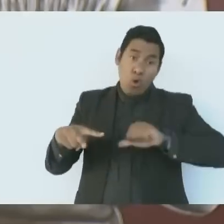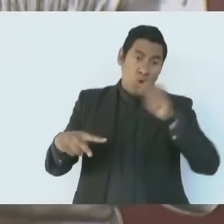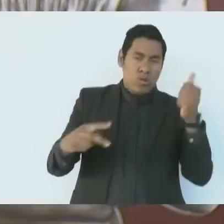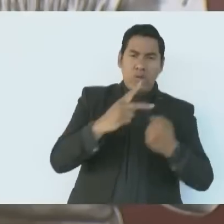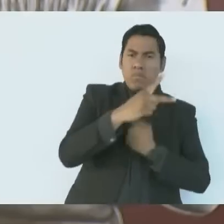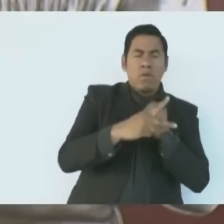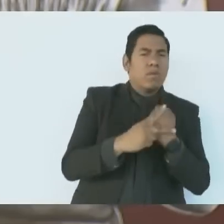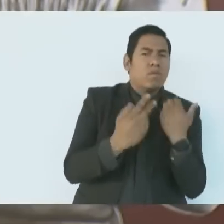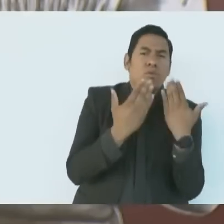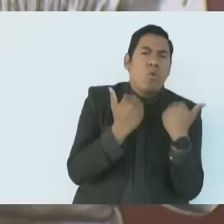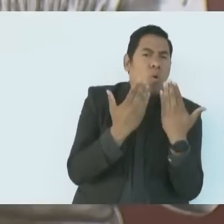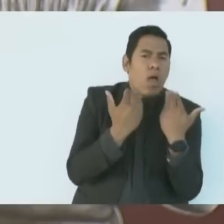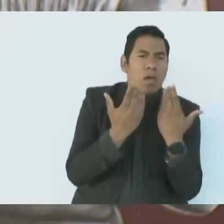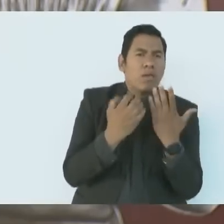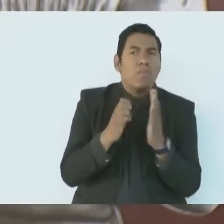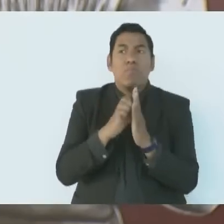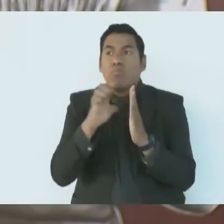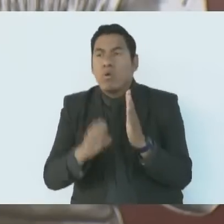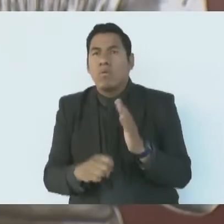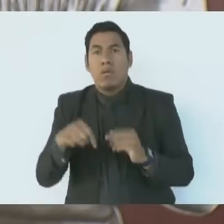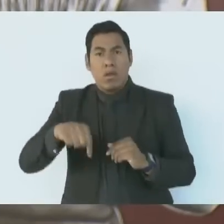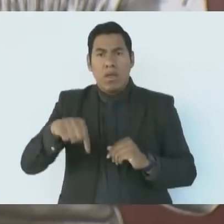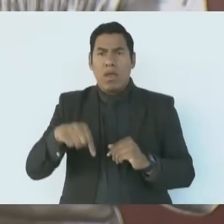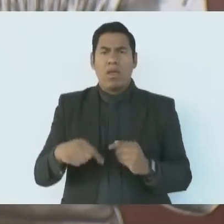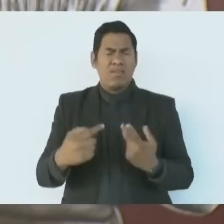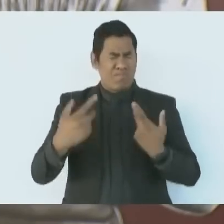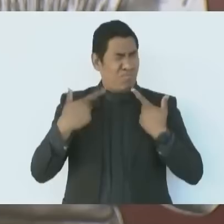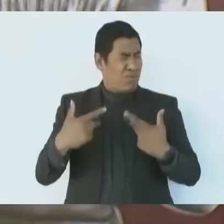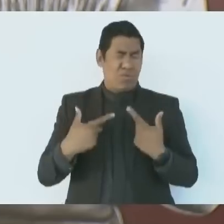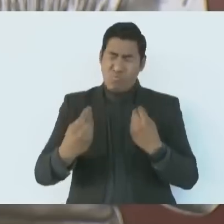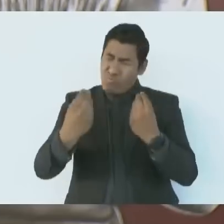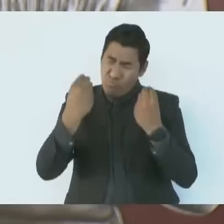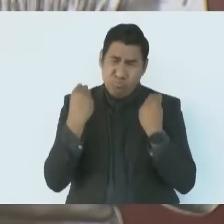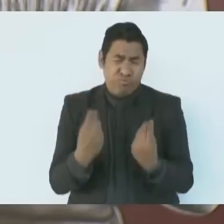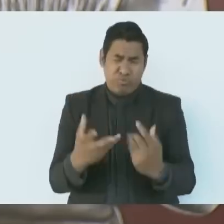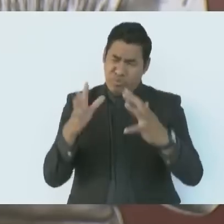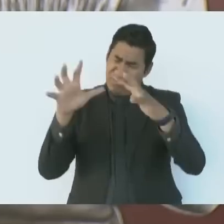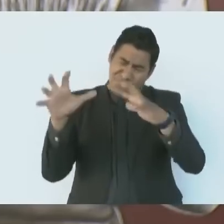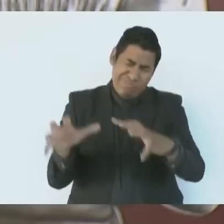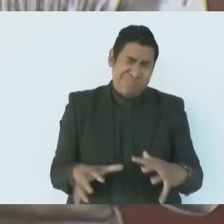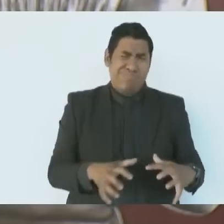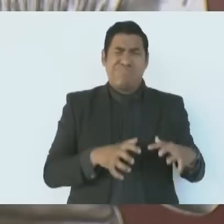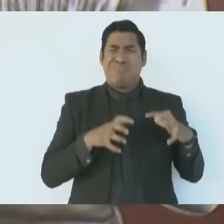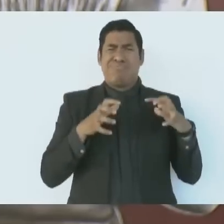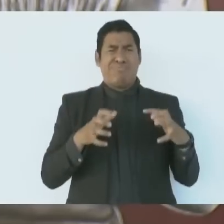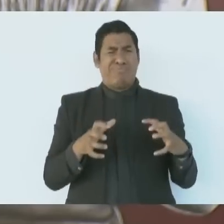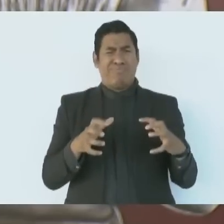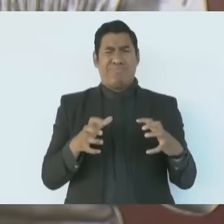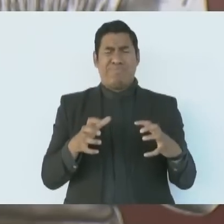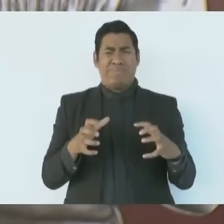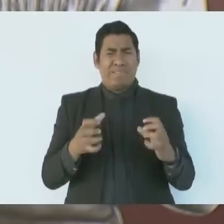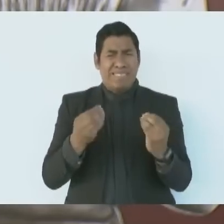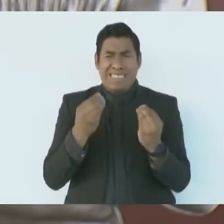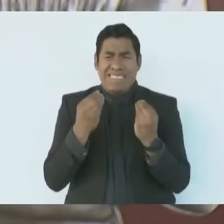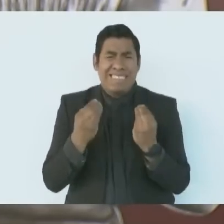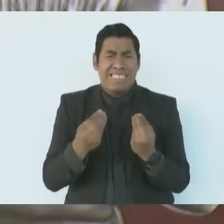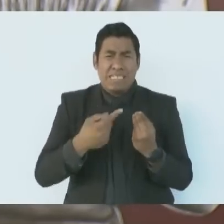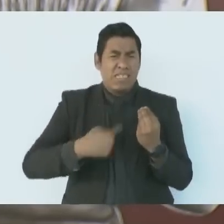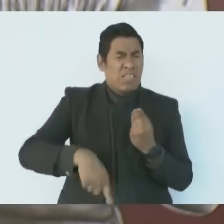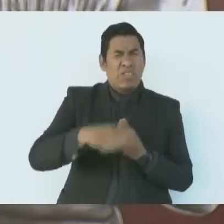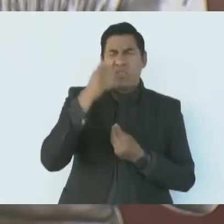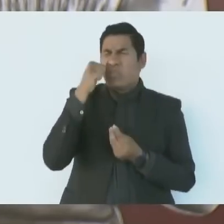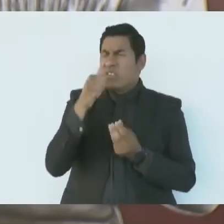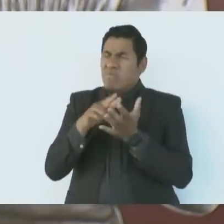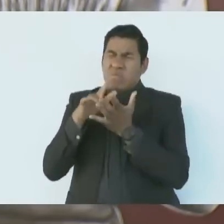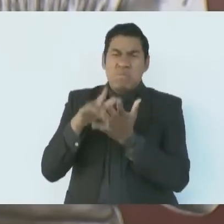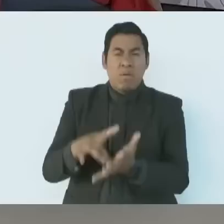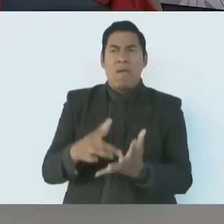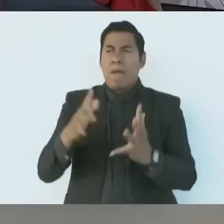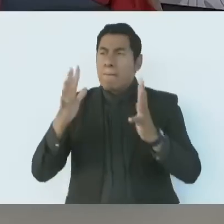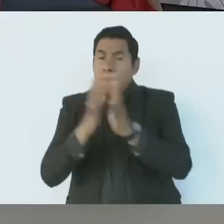mejor tenemos mucho pueblo tenemos al pueblo de México consciente participativo trabajador